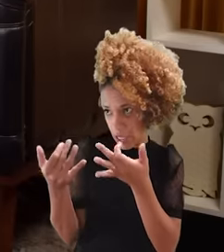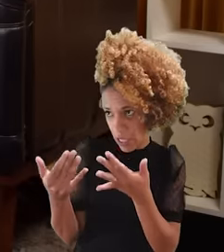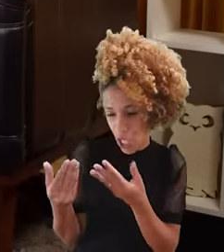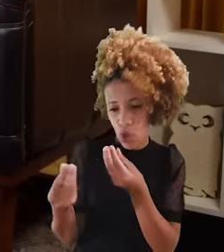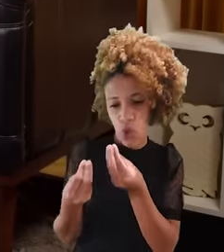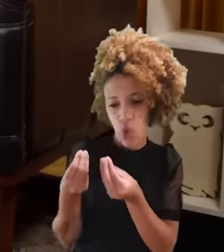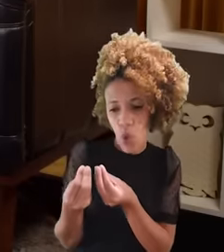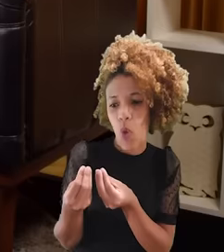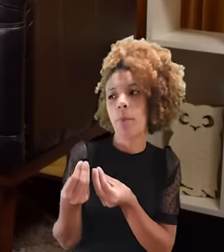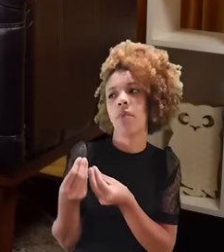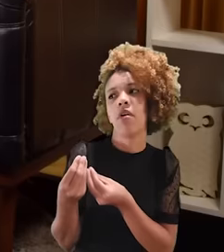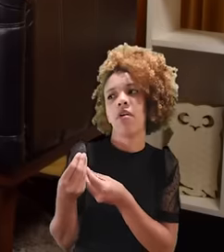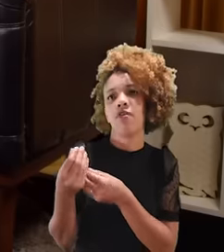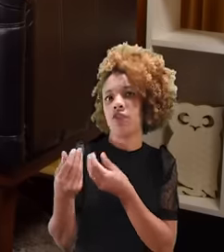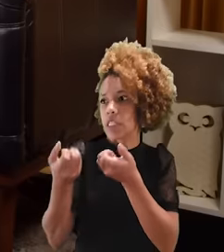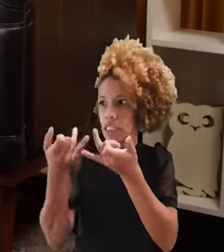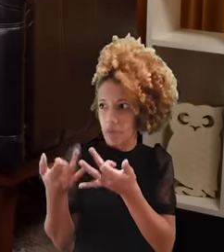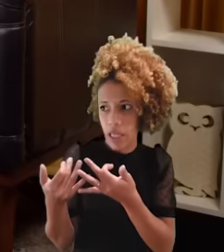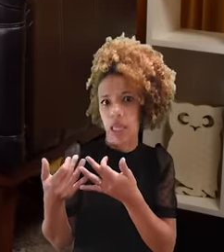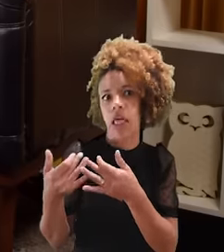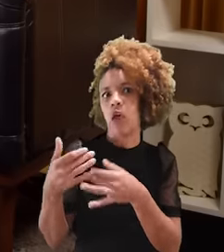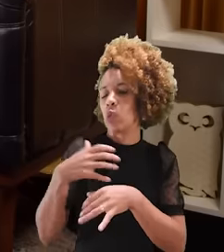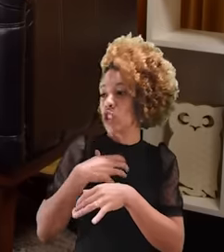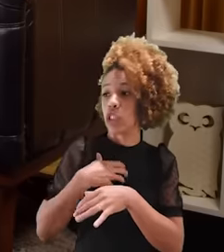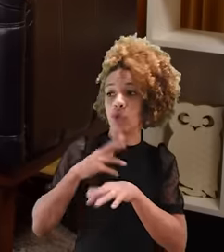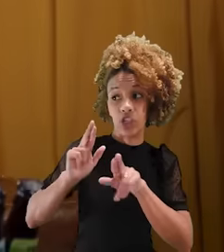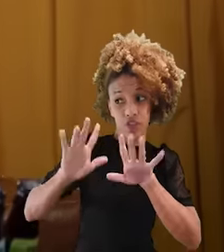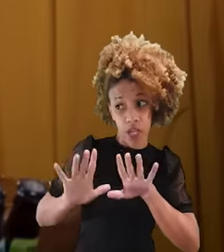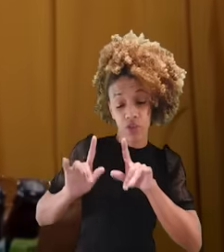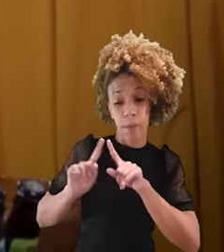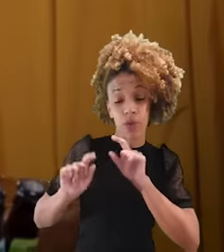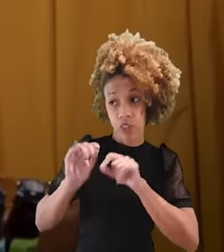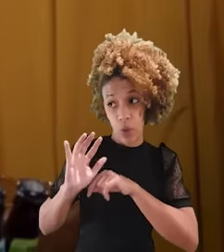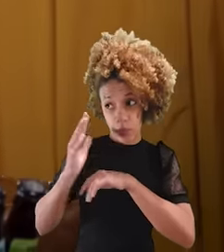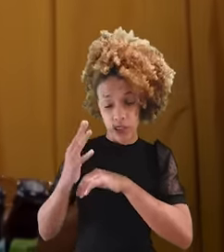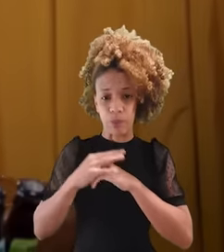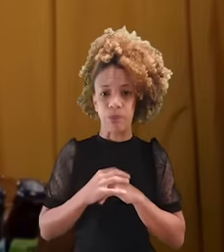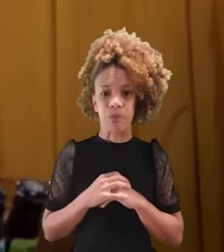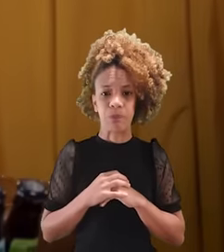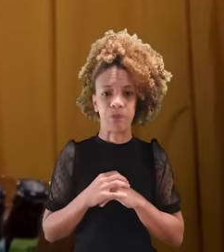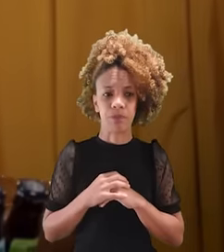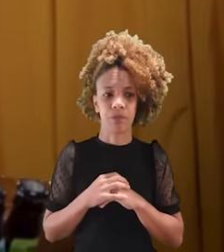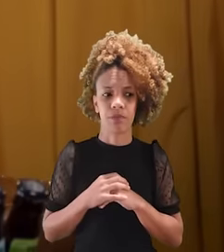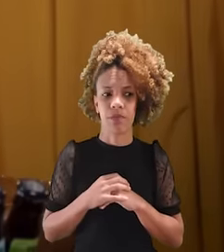um produto faz toda a diferença o que eu acho que tá acontecendo é bem mais profundo do que